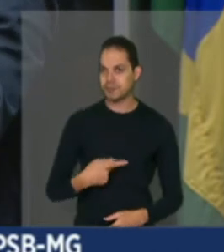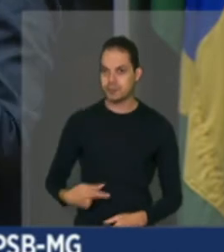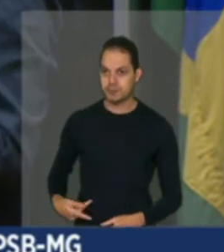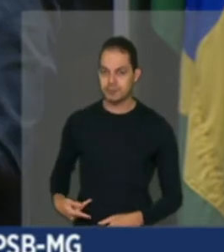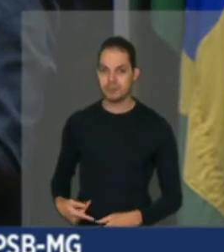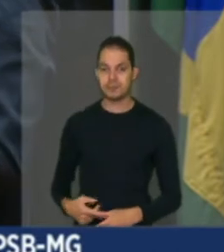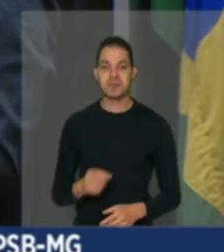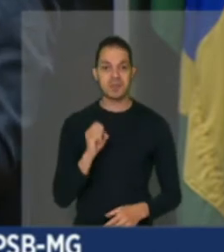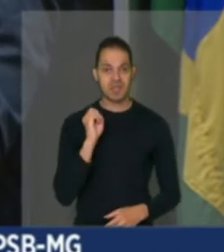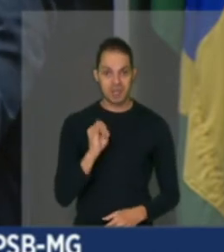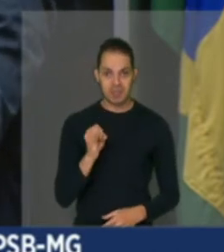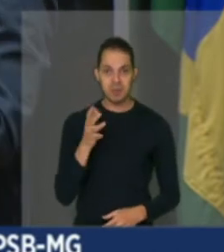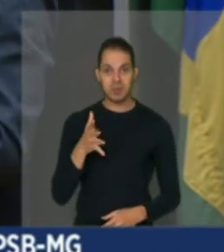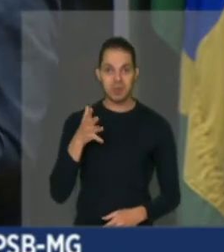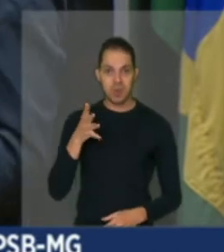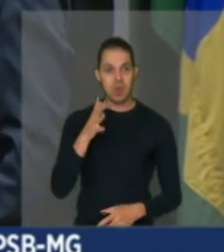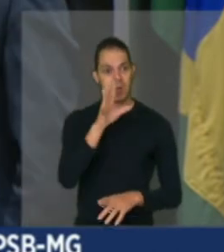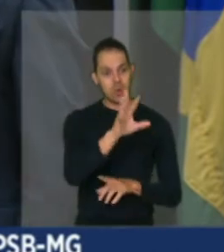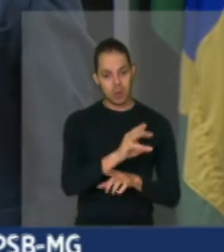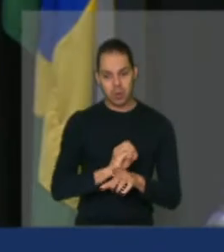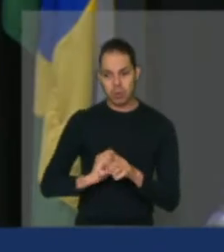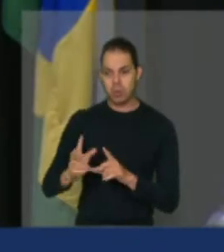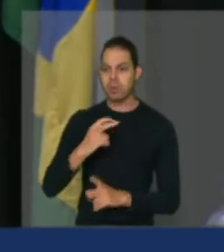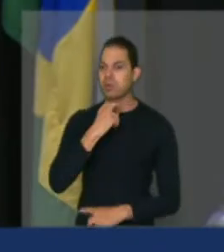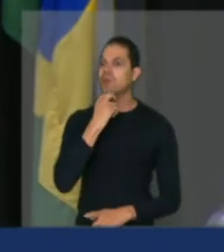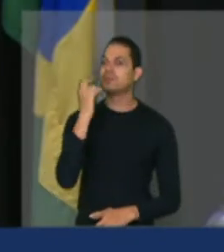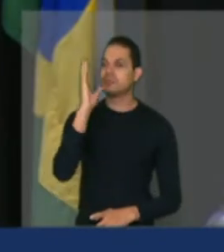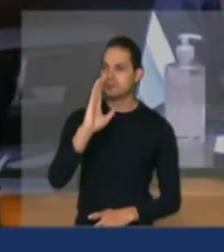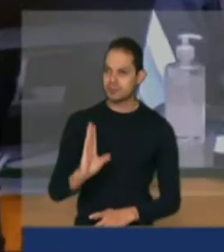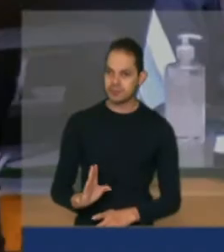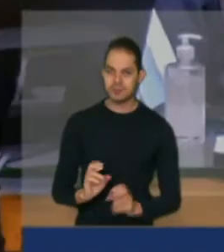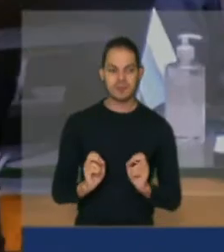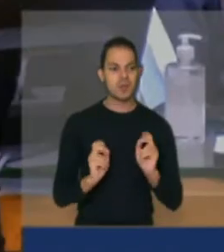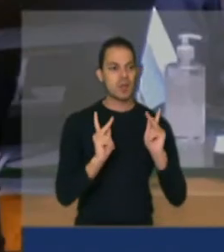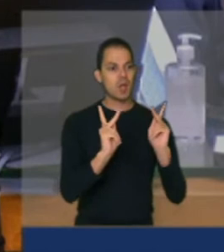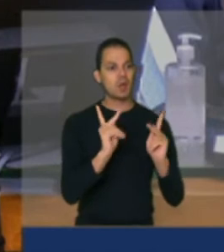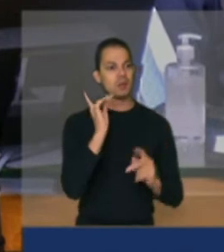PUDER COLOCAR NA VOZ DO BRASIL-- [INTERRUPÇÃO DO ÁUDIO]. [SOA A CAMPAINHA] OK DEPUTADO EM IDO INHO MADEIRA,